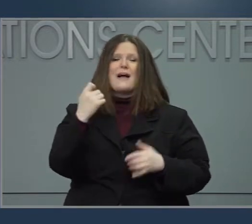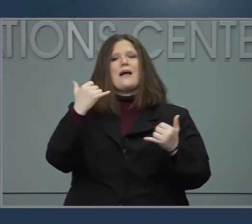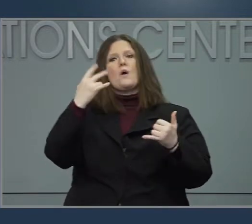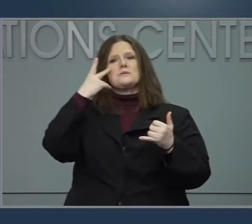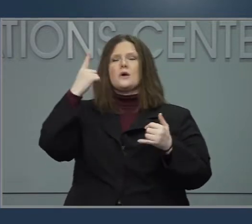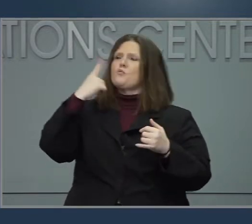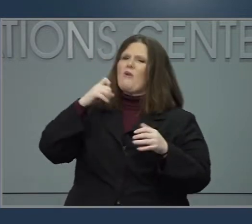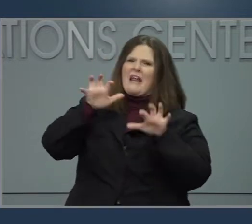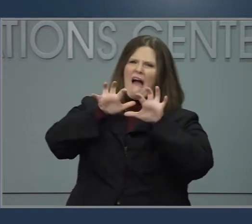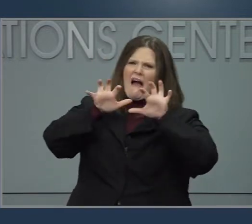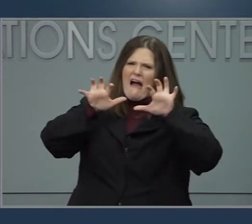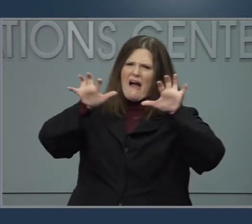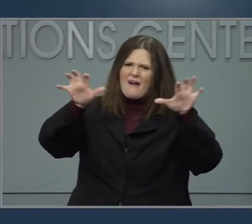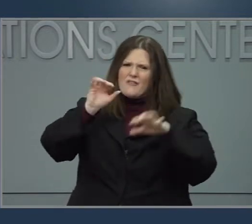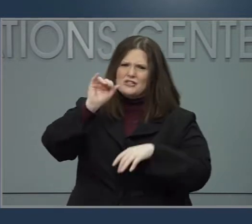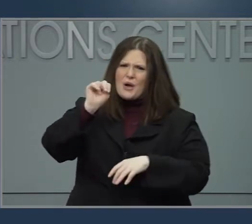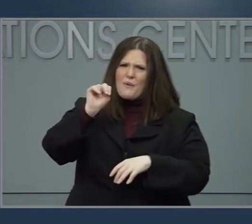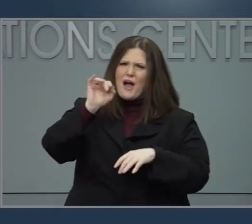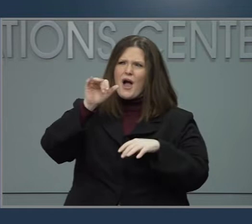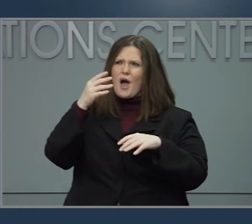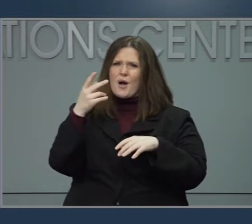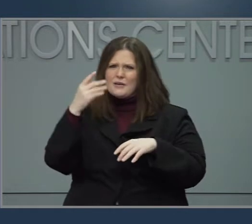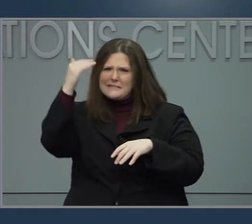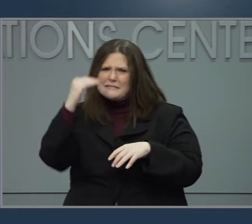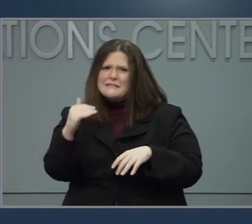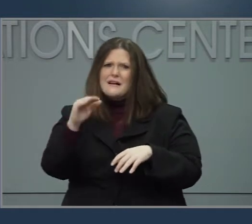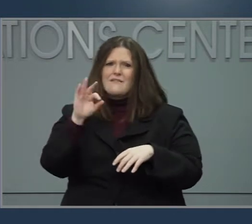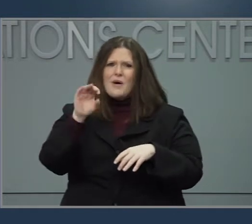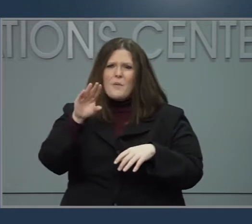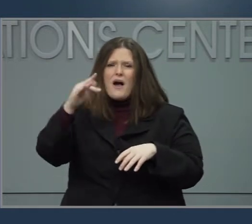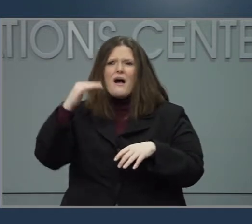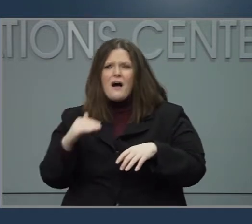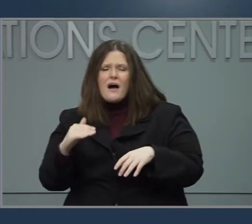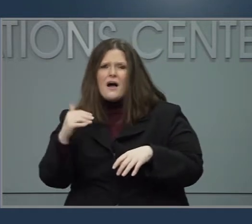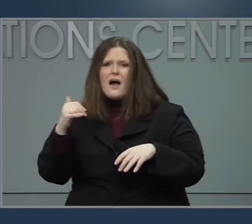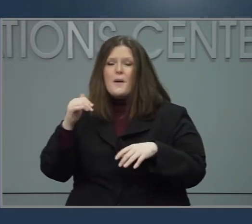que se inició este sistema de alerta por condado, sin embargo, todavía tenemos más de